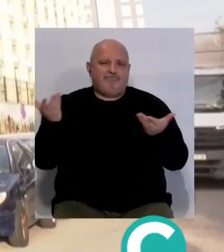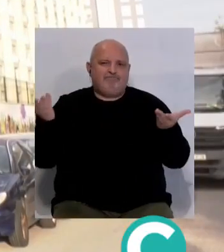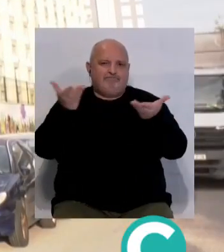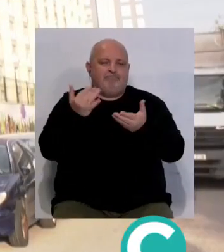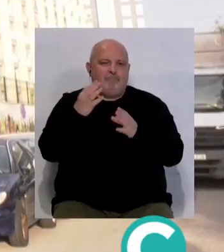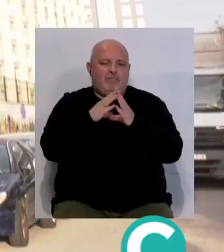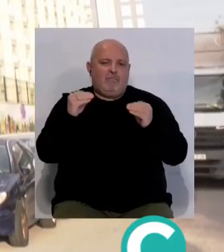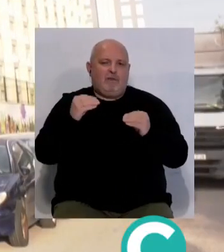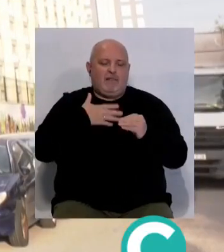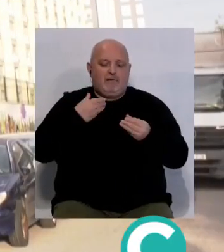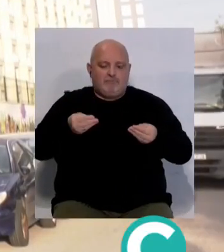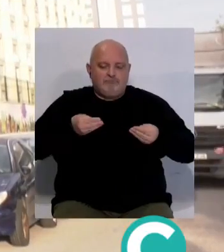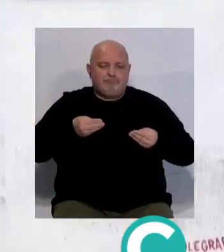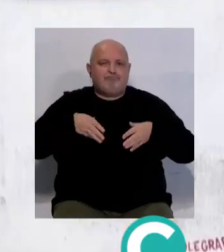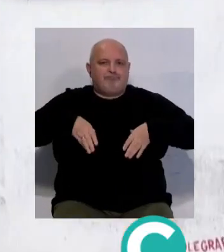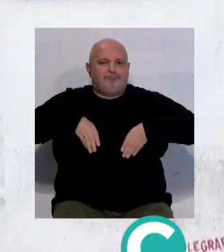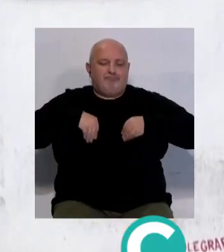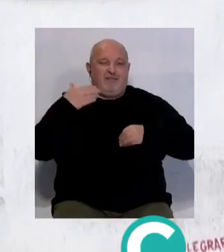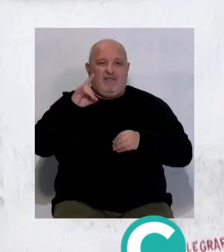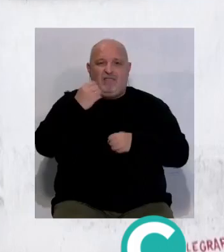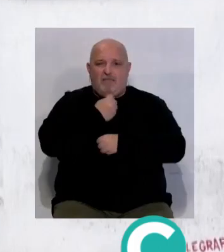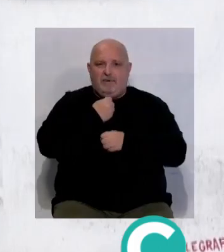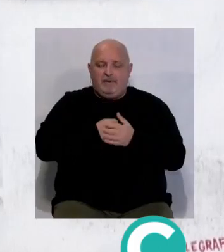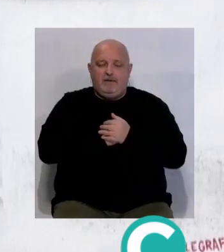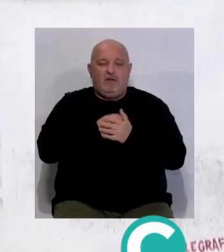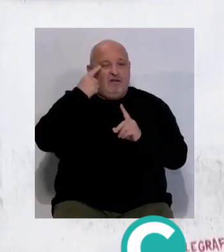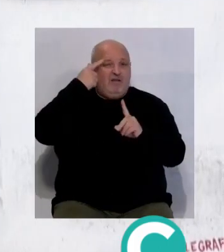a la administración educativa el pasado 15 de diciembre el objetivo es la mejora